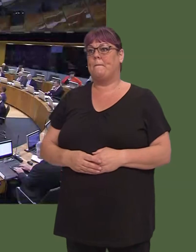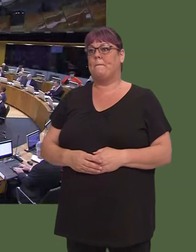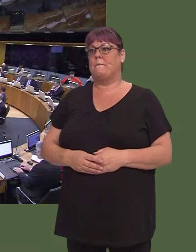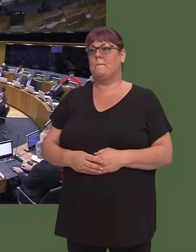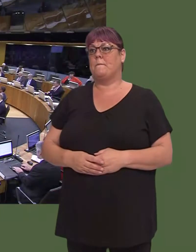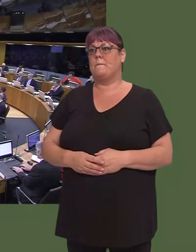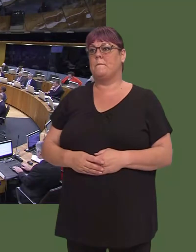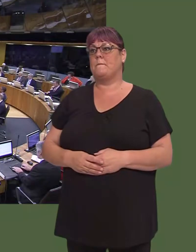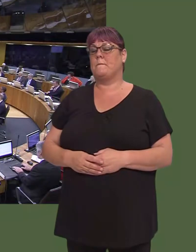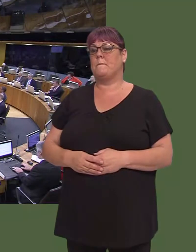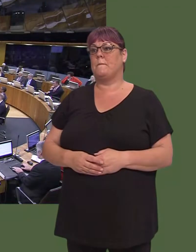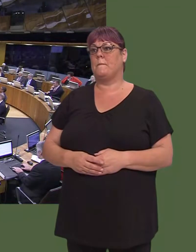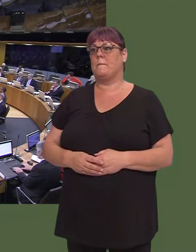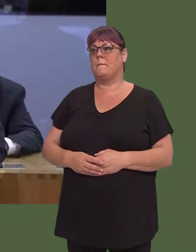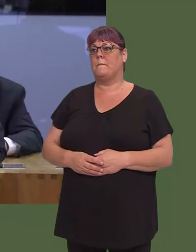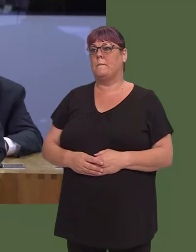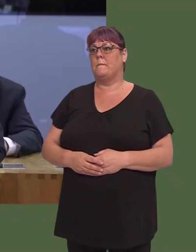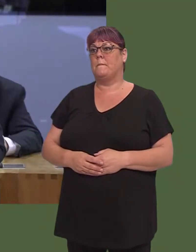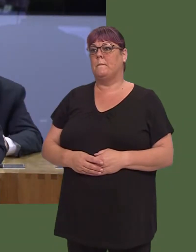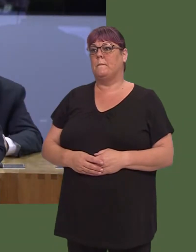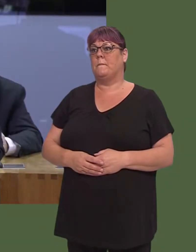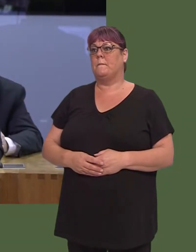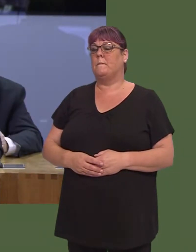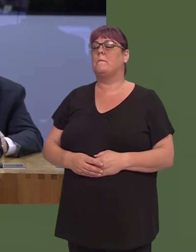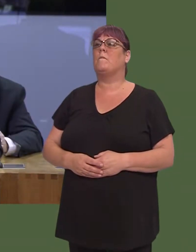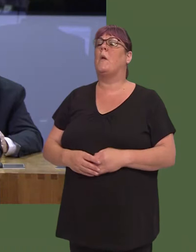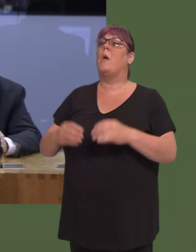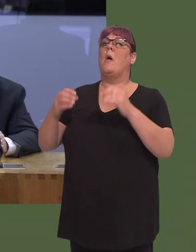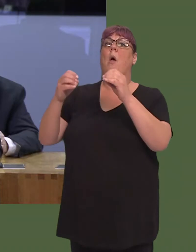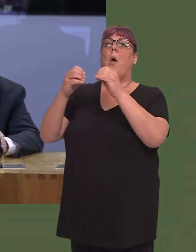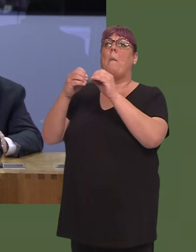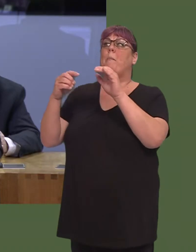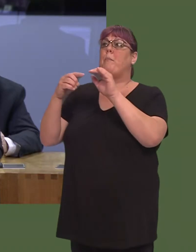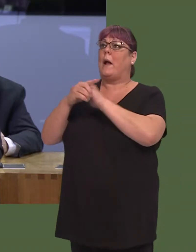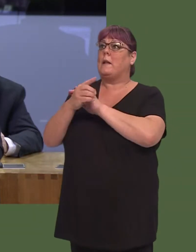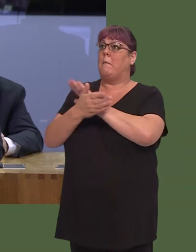i'r safle ei hun ac, wrth gwrs, rydym yn edrych ymlaen, os yw hynny'n wir, i hynny felly yn